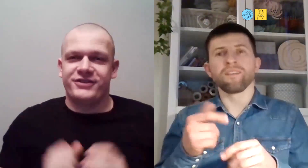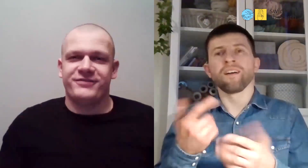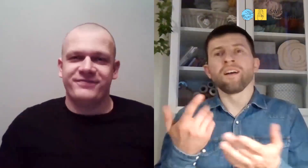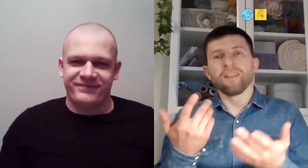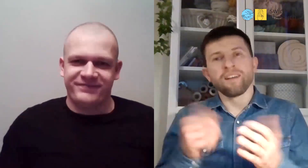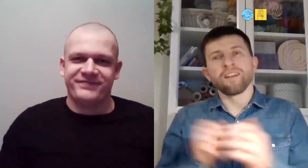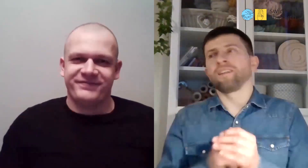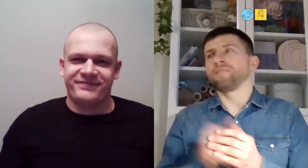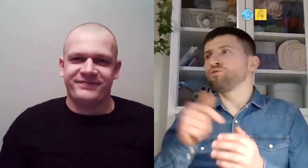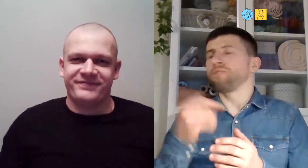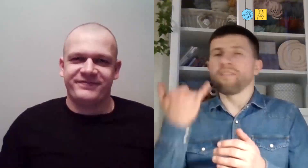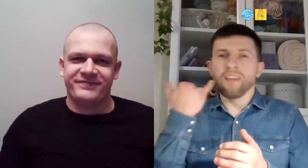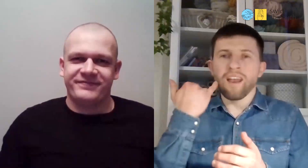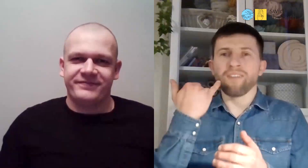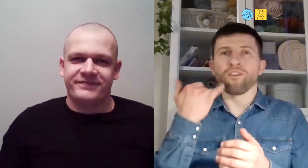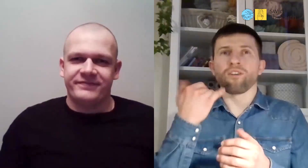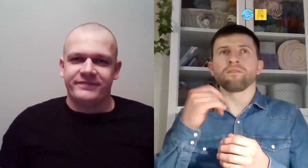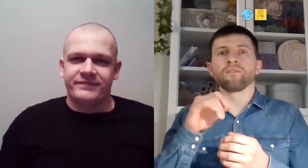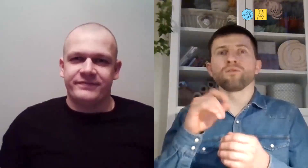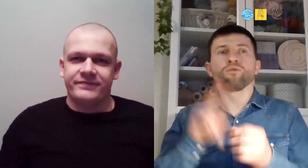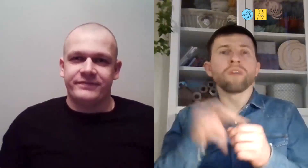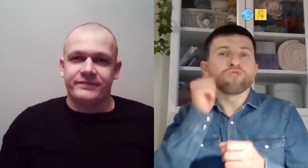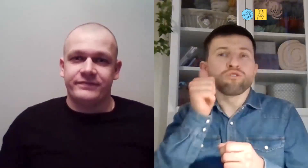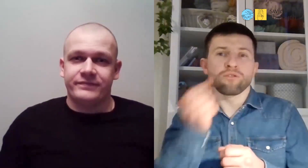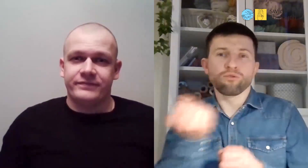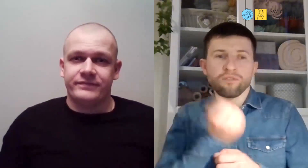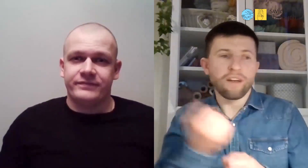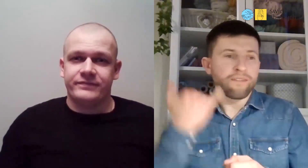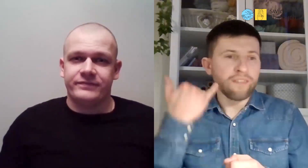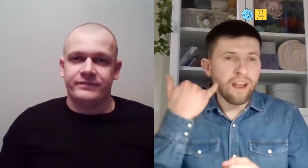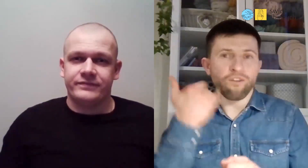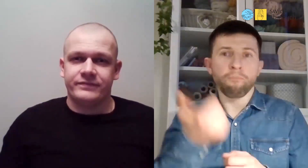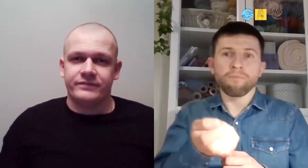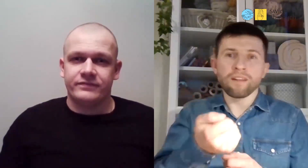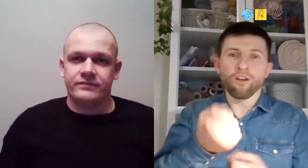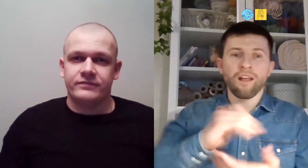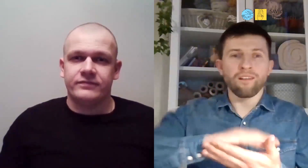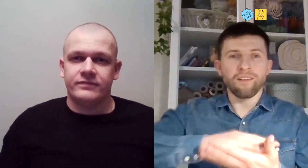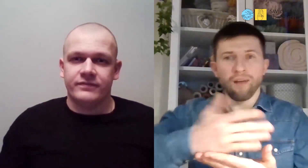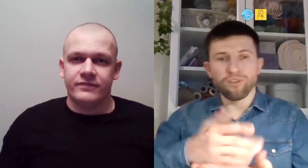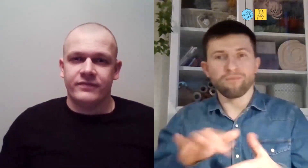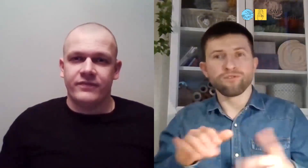Też rzeczy np. telefon, które otaczają nas codziennie,